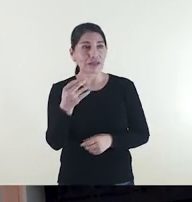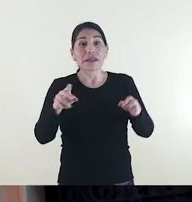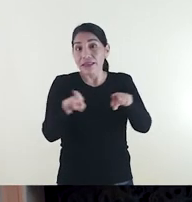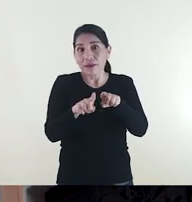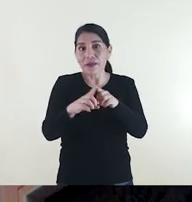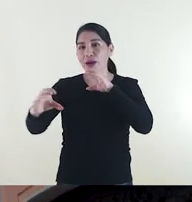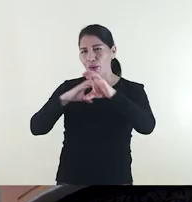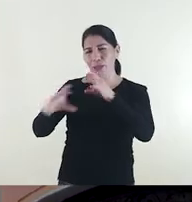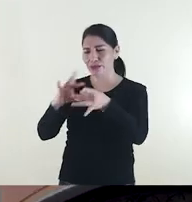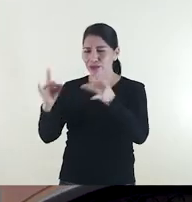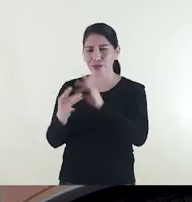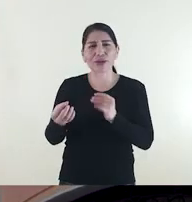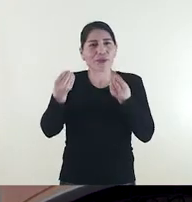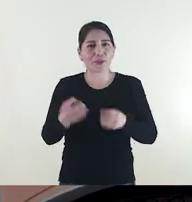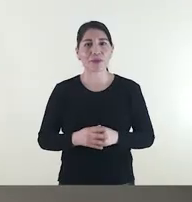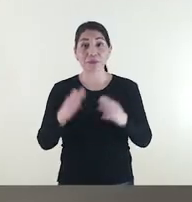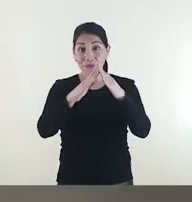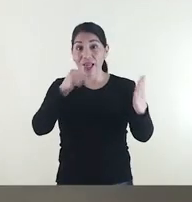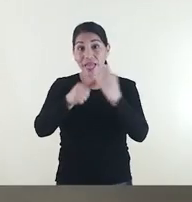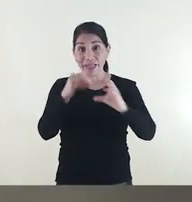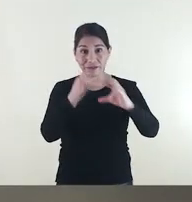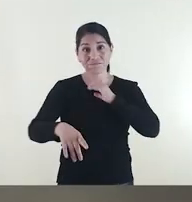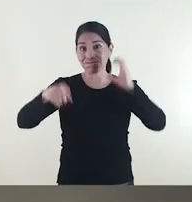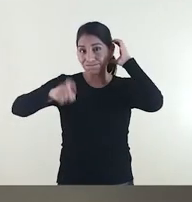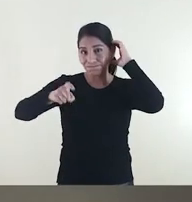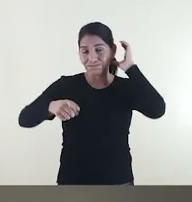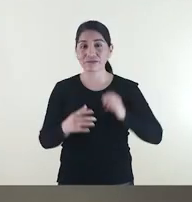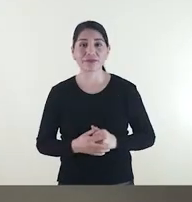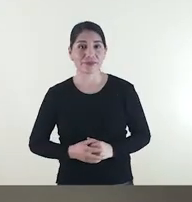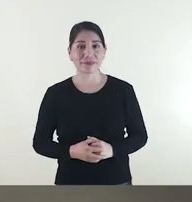de la historia de las comunicaciones Casa de Correos y Telégrafos.